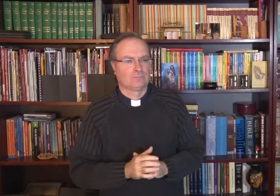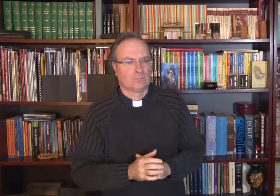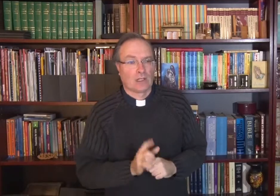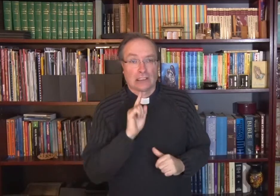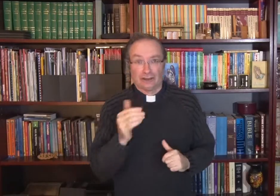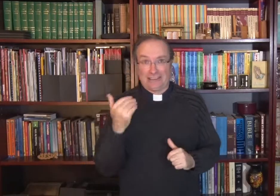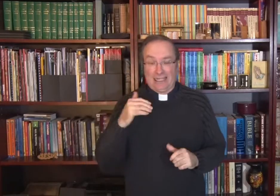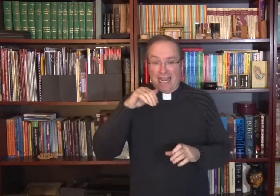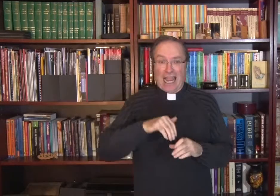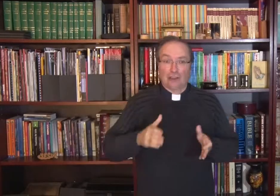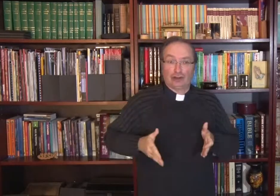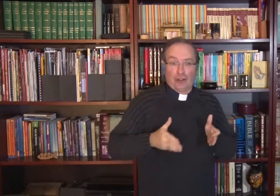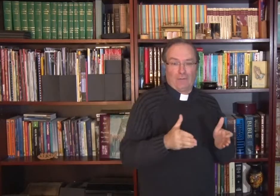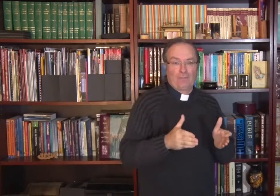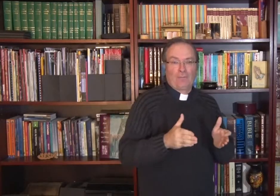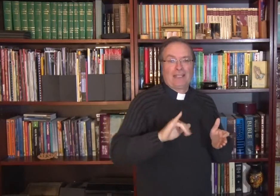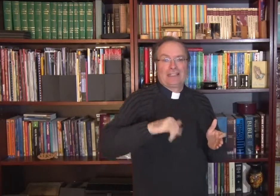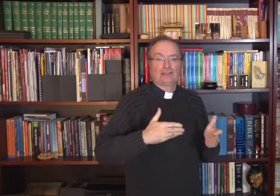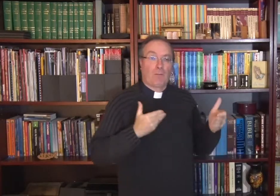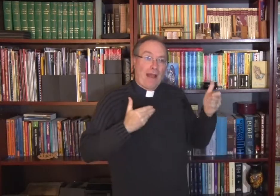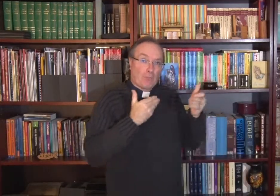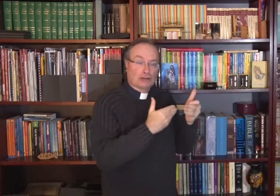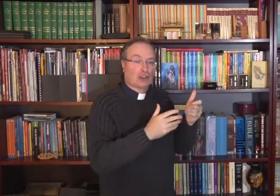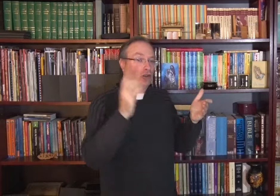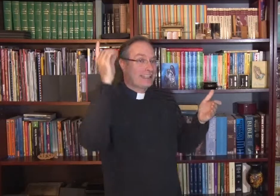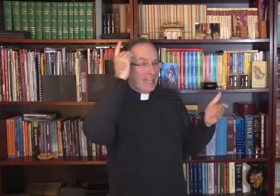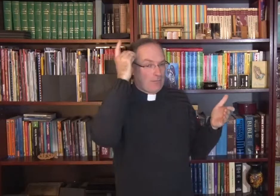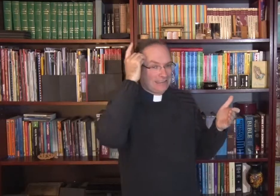J’étais en chemin et j’approchais de Damas